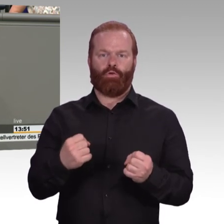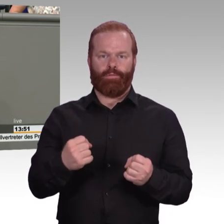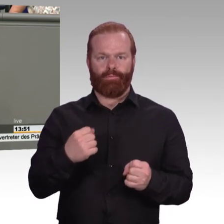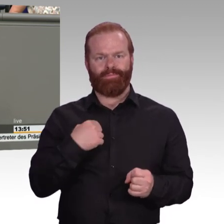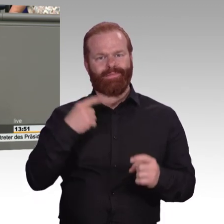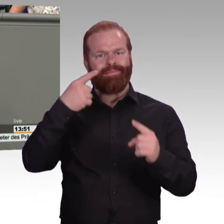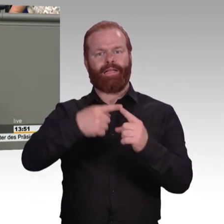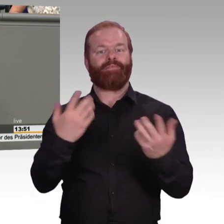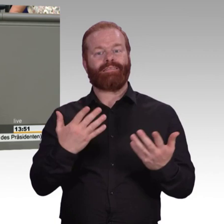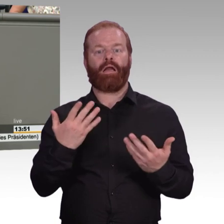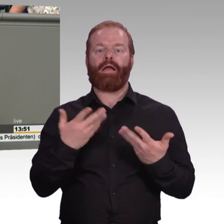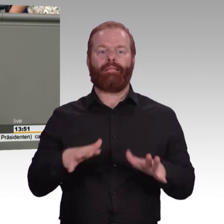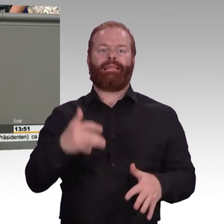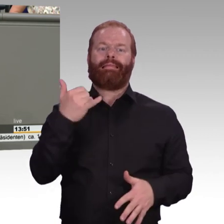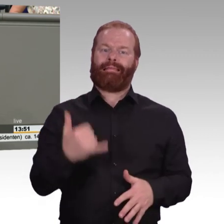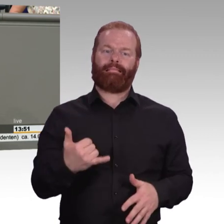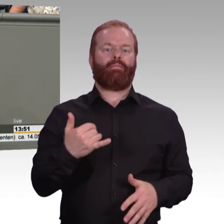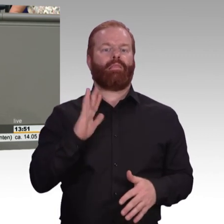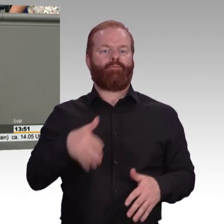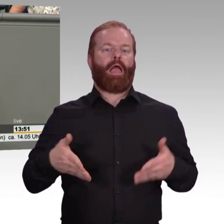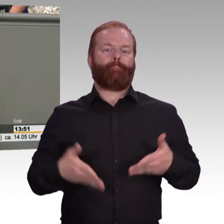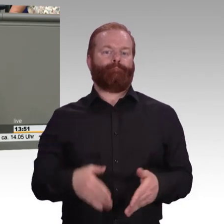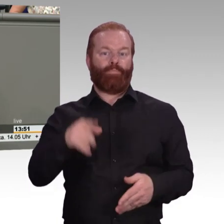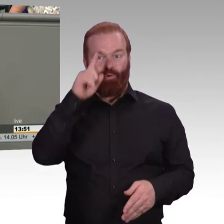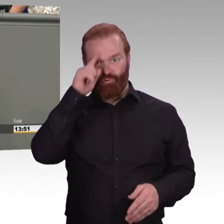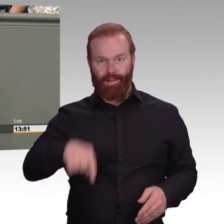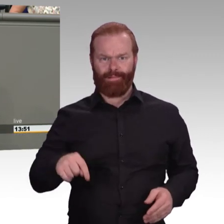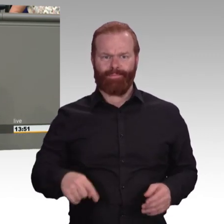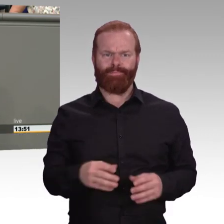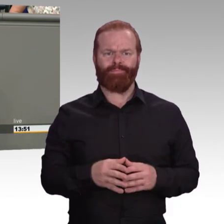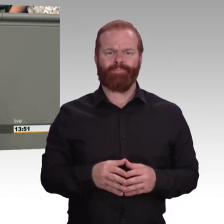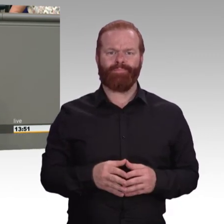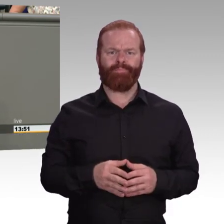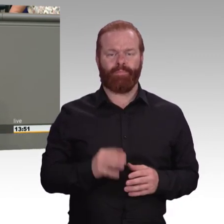die wir unzweifelhaft getan haben. Kinder mit Migrationsbiografien, entweder bei sich selbst